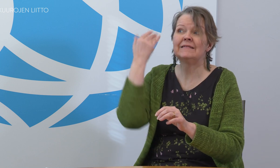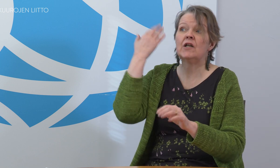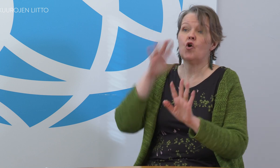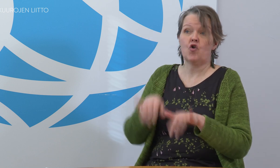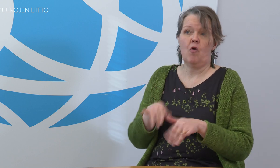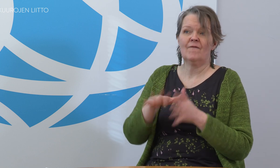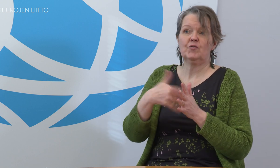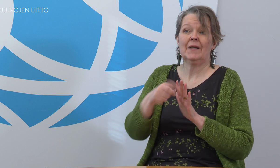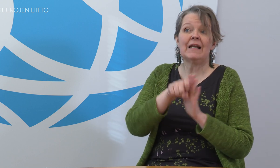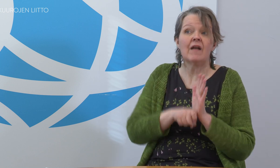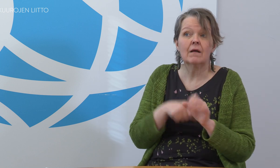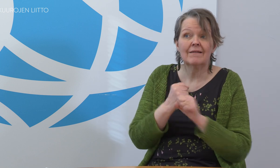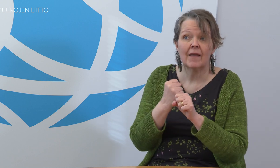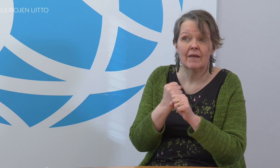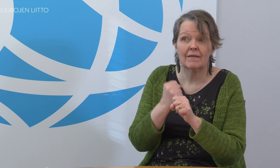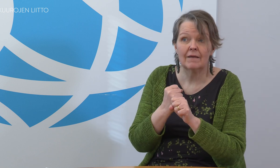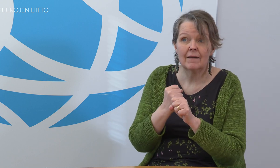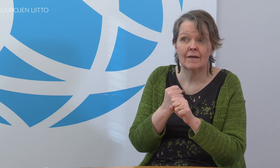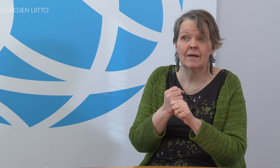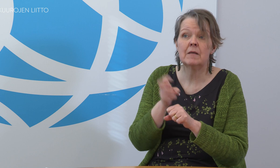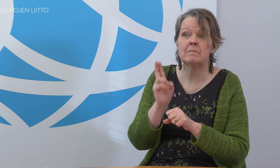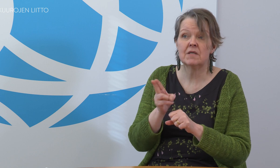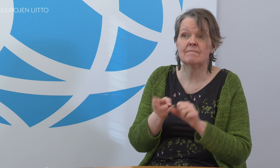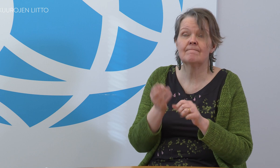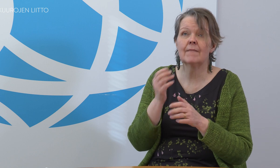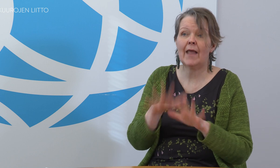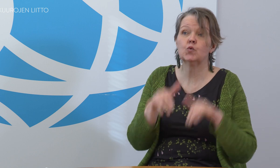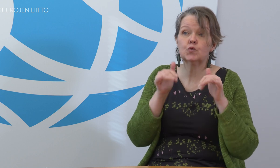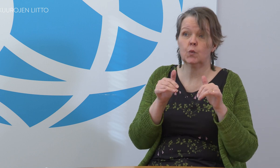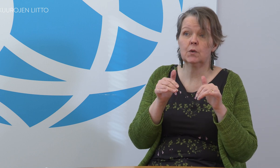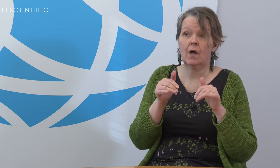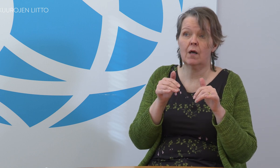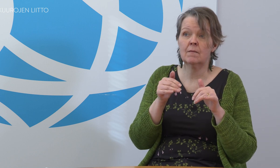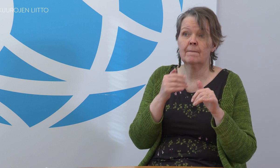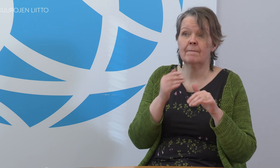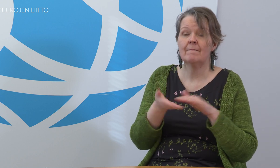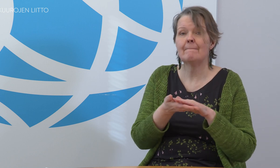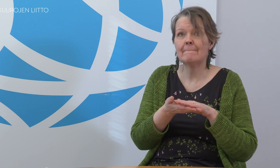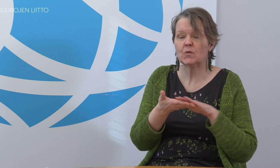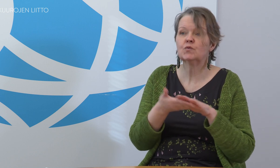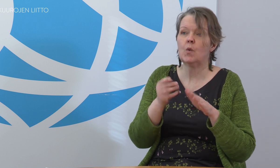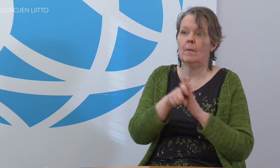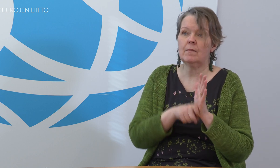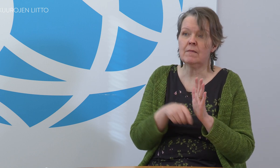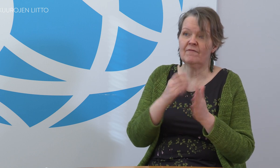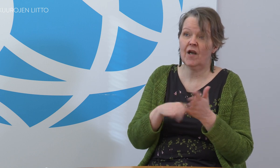Kun eduskunnan perustuslakivaliokunnassa tehtiin viittomakielilakia -